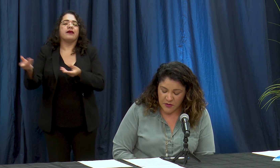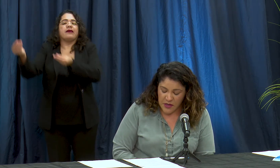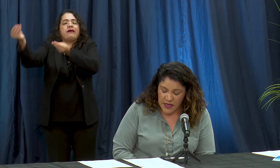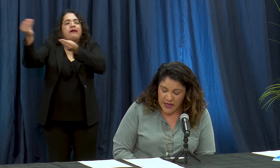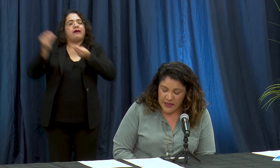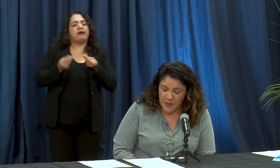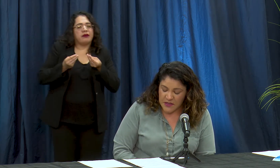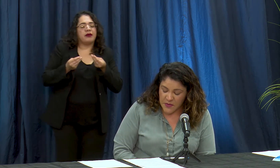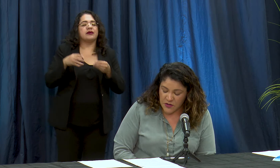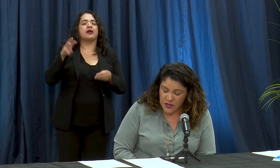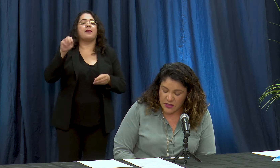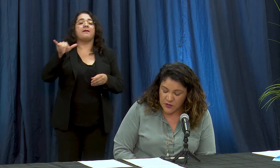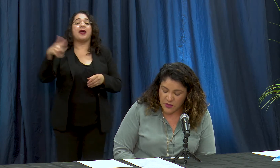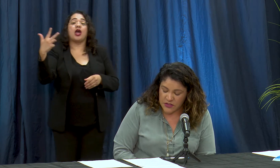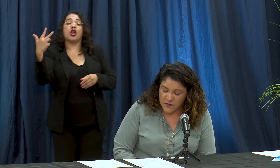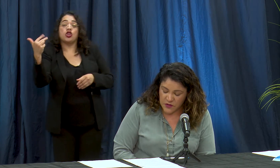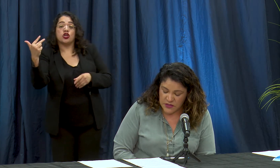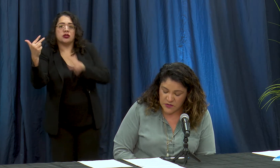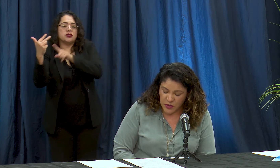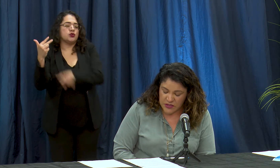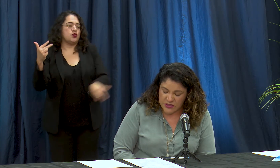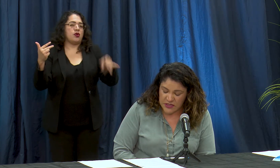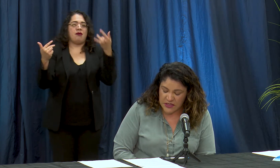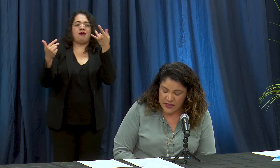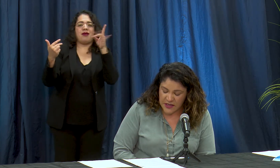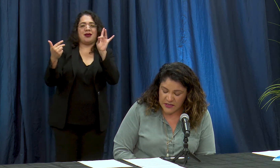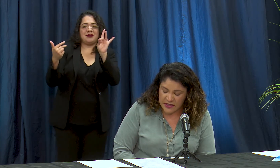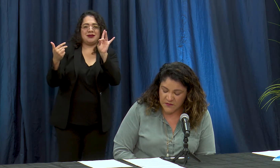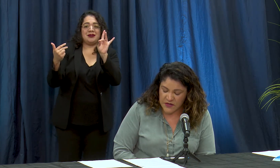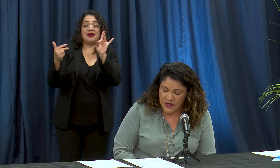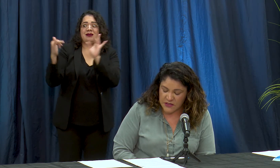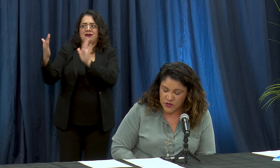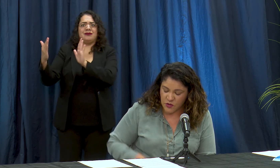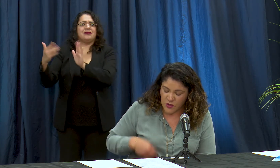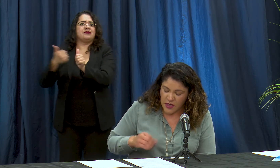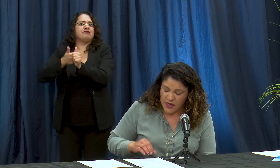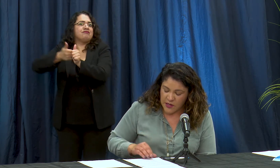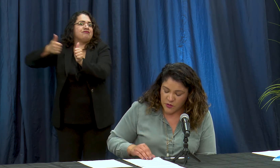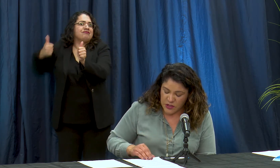el departamento de salud sav OSes muerte sritrai sadhas' a finalized o el lunes